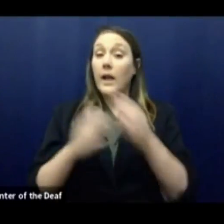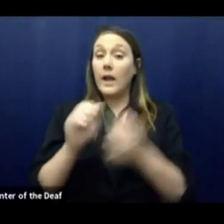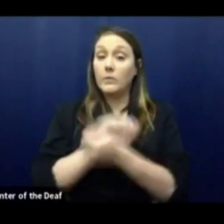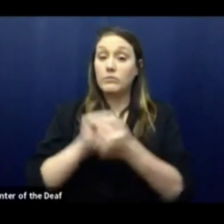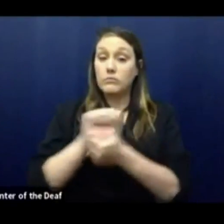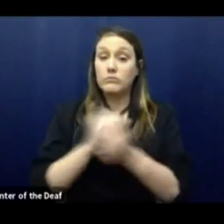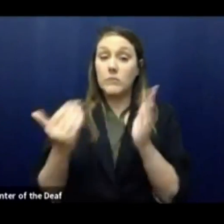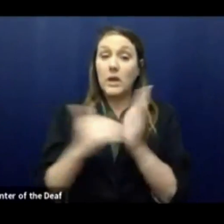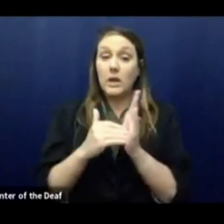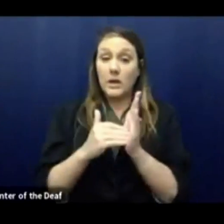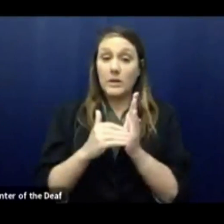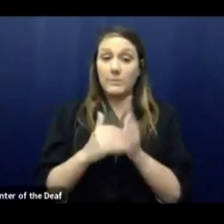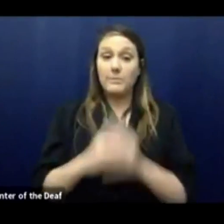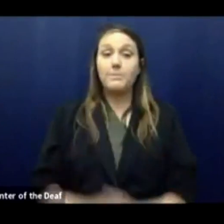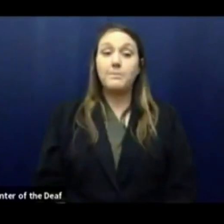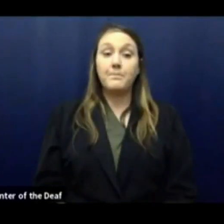TAKE YOUR MASK. LOOP AROUND THE LIPS. TRY NOT TO TOUCH THE PART TAKE YOUR MASK. LOOP AROUND THE LIPS. TRY NOT TO TOUCH THE PART THAT LOOP AROUND THE LIPS. TRY NOT TO TOUCH THE PART THAT LOOP AROUND THE LIPS. TRY NOT TO TOUCH THE PART THAT MIGHT4@ LOOP AROUND THE LIPS. TRY NOT TO TOUCH THE PART THAT MIGHT4@ HAVE LOOP AROUND THE LIPS. TRY NOT TO TOUCH THE PART THAT MIGHT4@ HAVE VIRUS LOOP AROUND THE LIPS. TRY NOT TO TOUCH THE PART THAT MIGHT4@ HAVE VIRUS ON LOOP AROUND THE LIPS. TRY NOT TO TOUCH THE PART THAT MIGHT4@ HAVE VIRUS ON IT